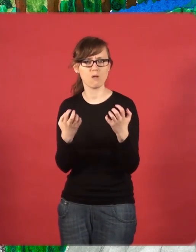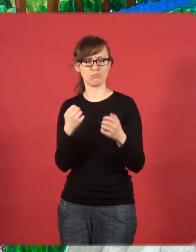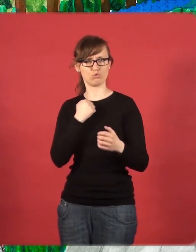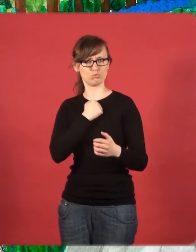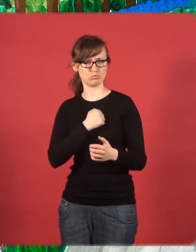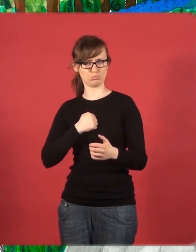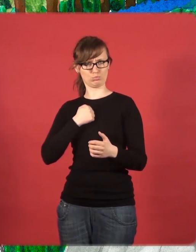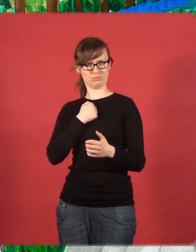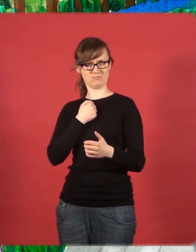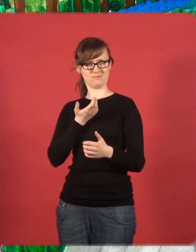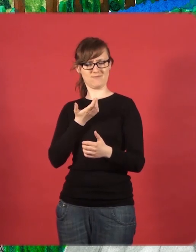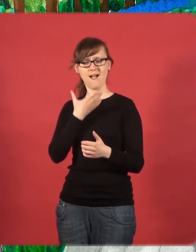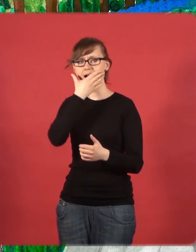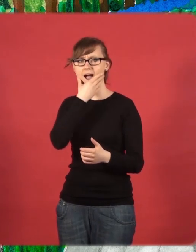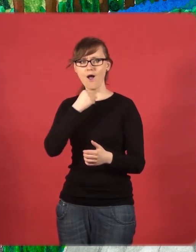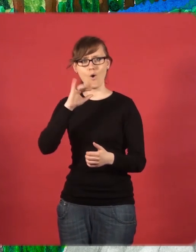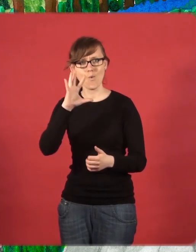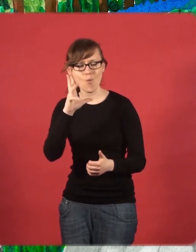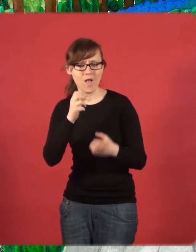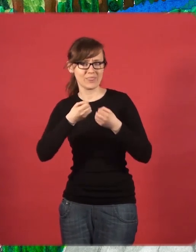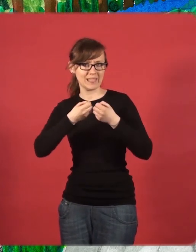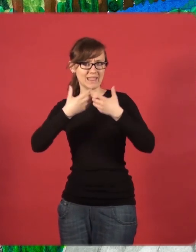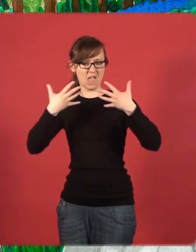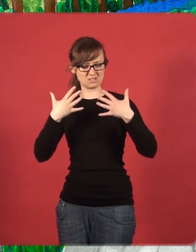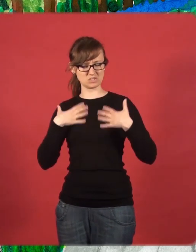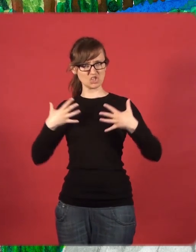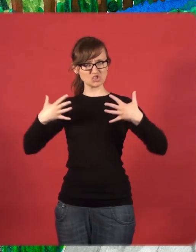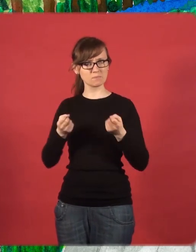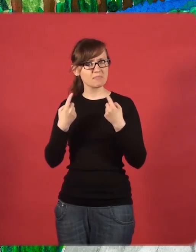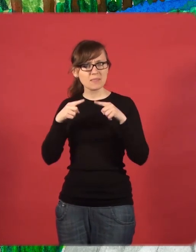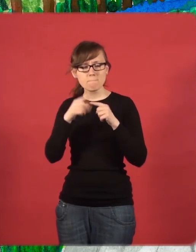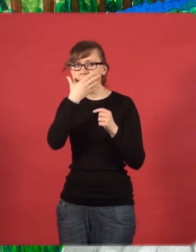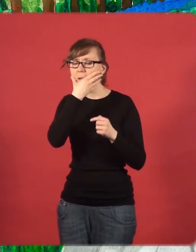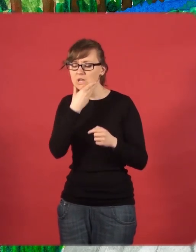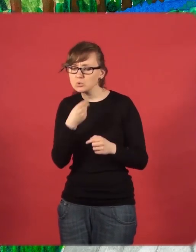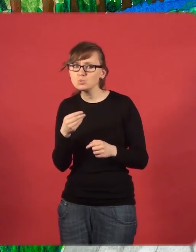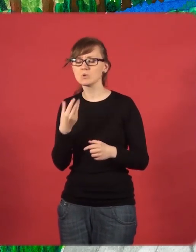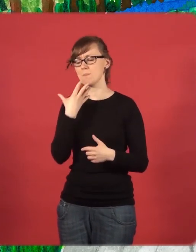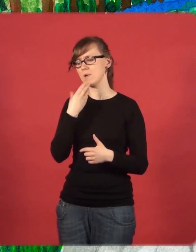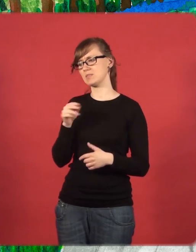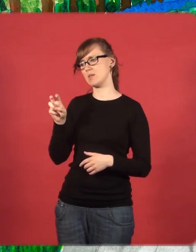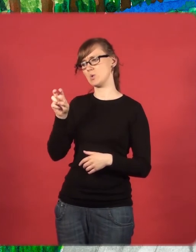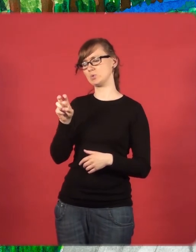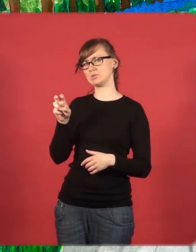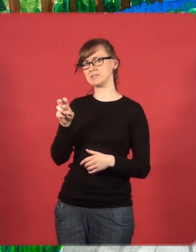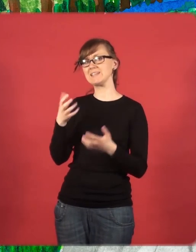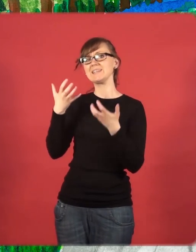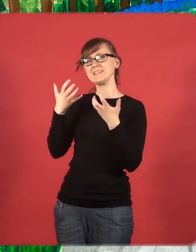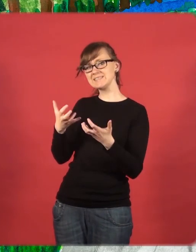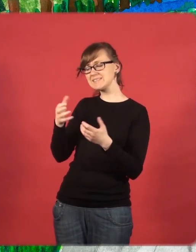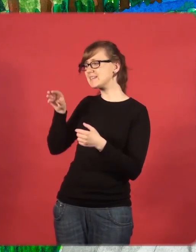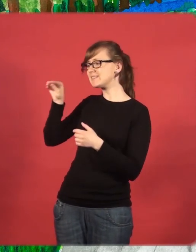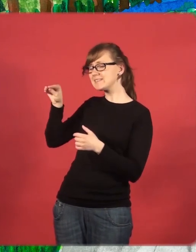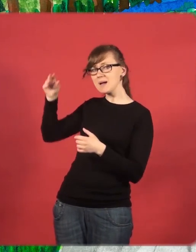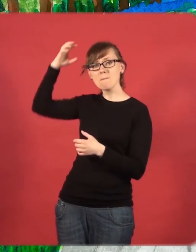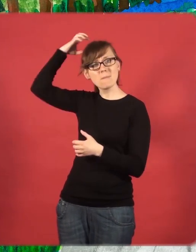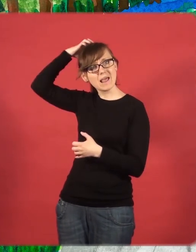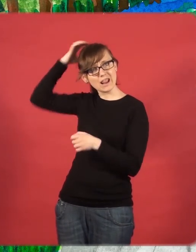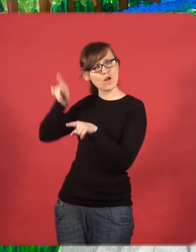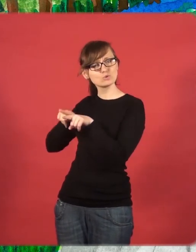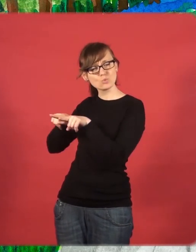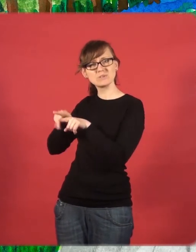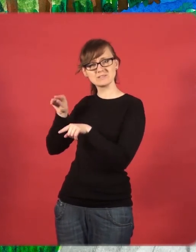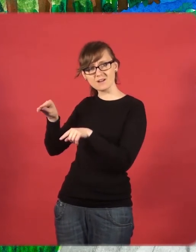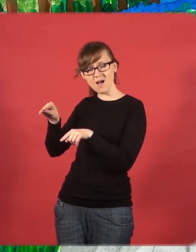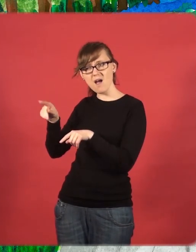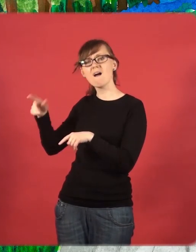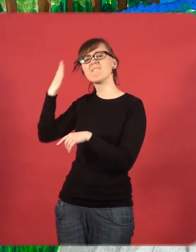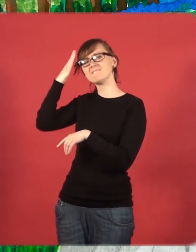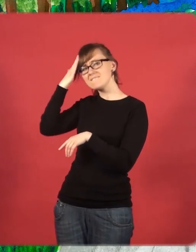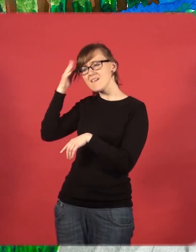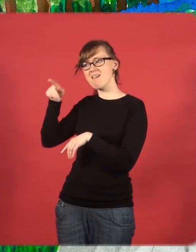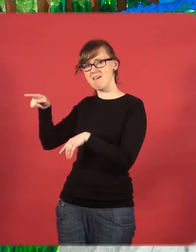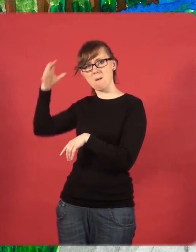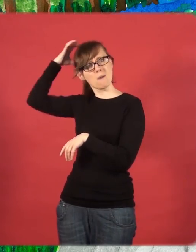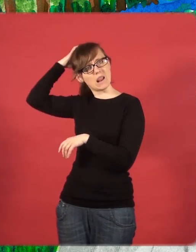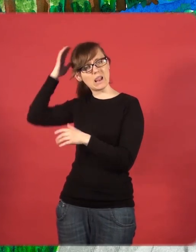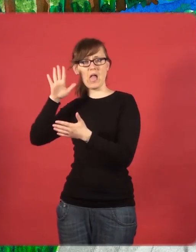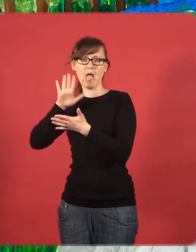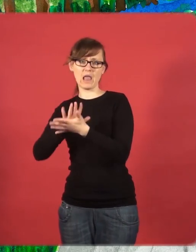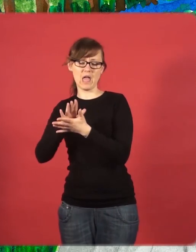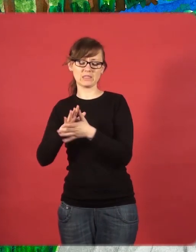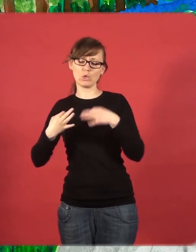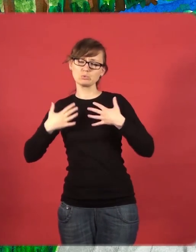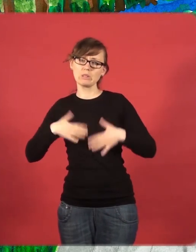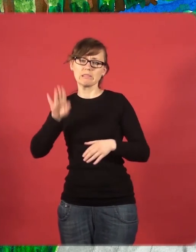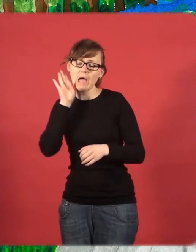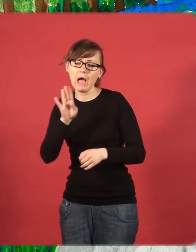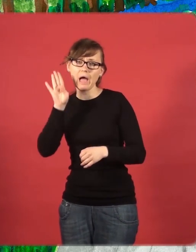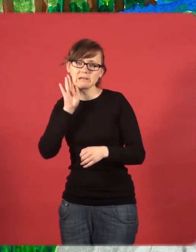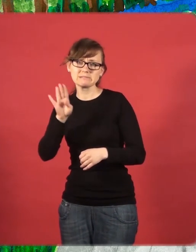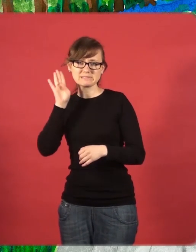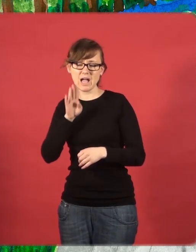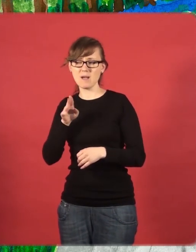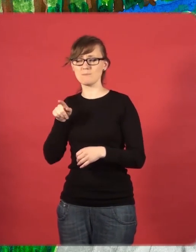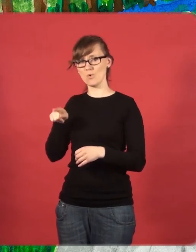Dopiero po jakimś czasie zrozumiał, że Ania nie jest ubrana jak inne dziewczęta. Przypomniał sobie, że Maryla zawsze szyła dla Ani sukienki z ciemnych materiałów i według jednego wzoru.